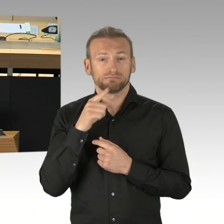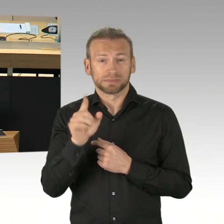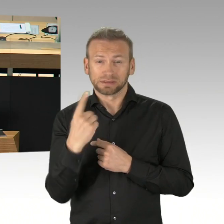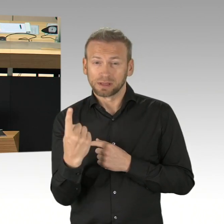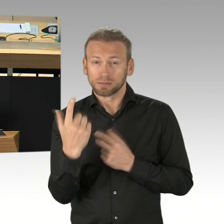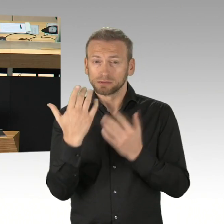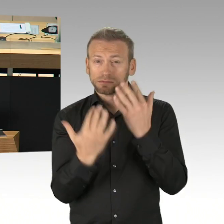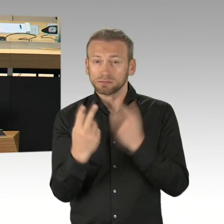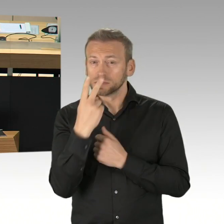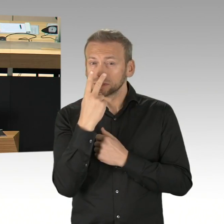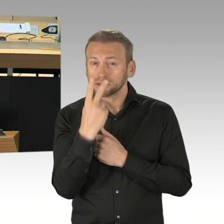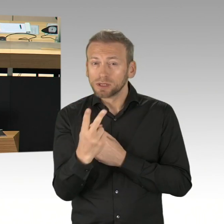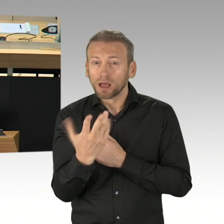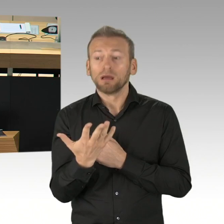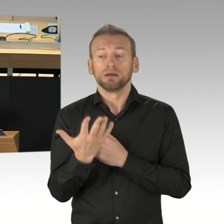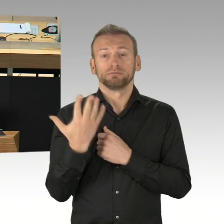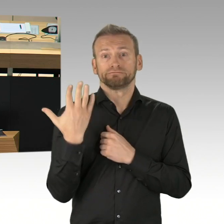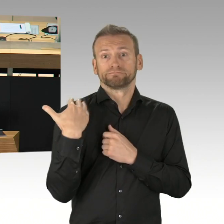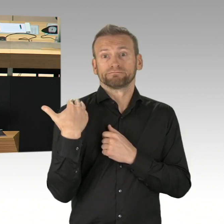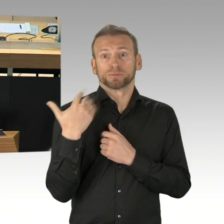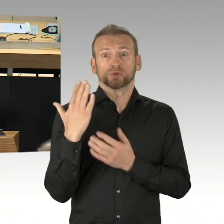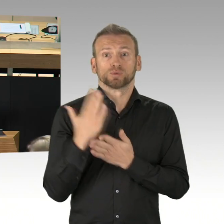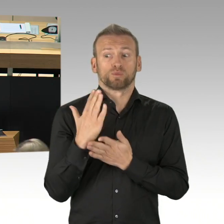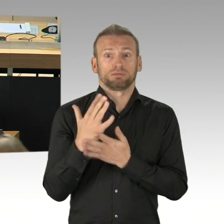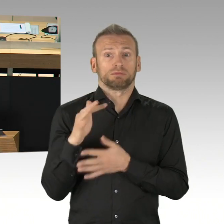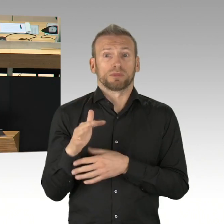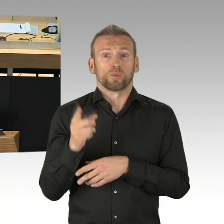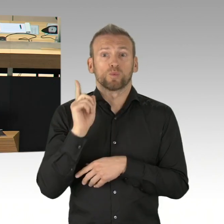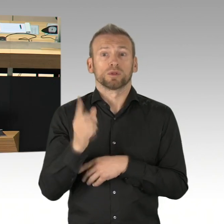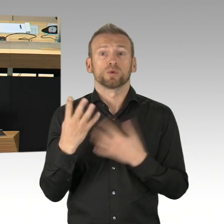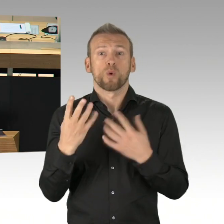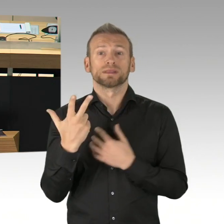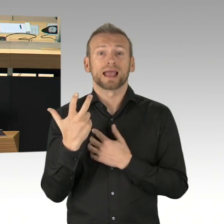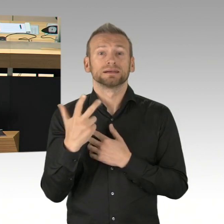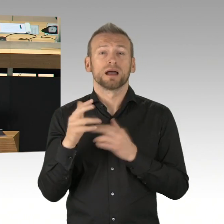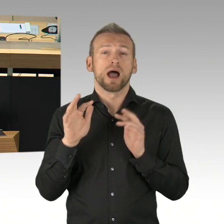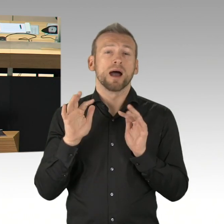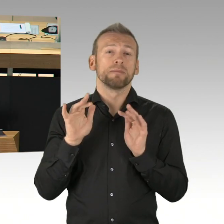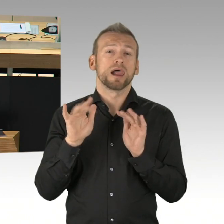Wir wollen neue Rahmenbedingungen setzen, wo wir sagen, Neubau ist rentabel. Neubau wird gewünscht in dieser Stadt,